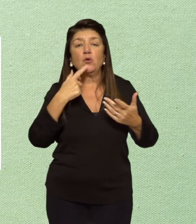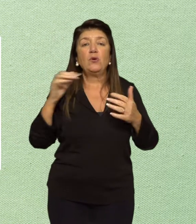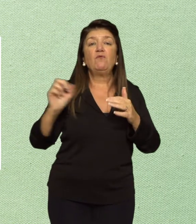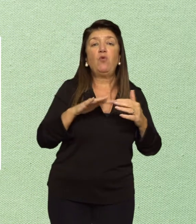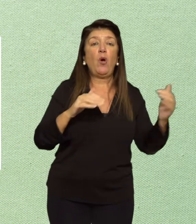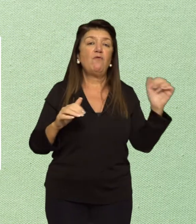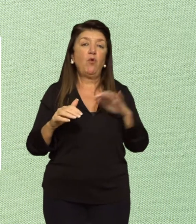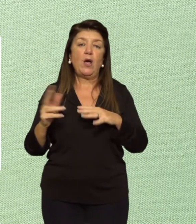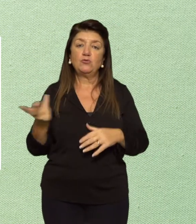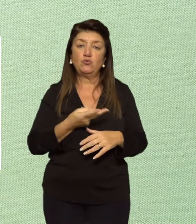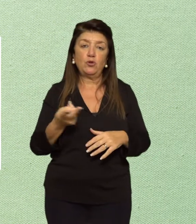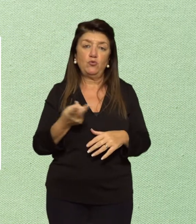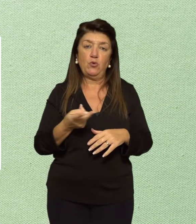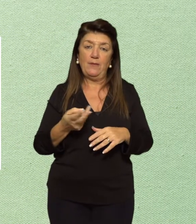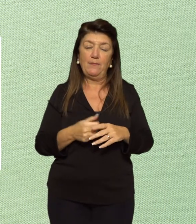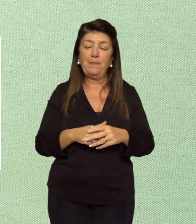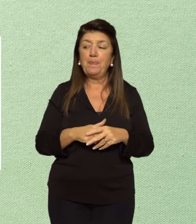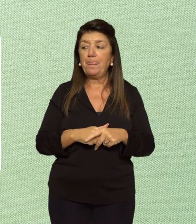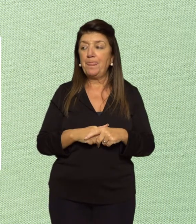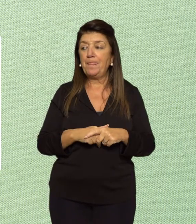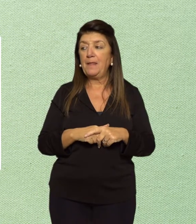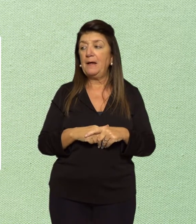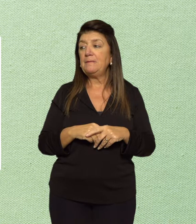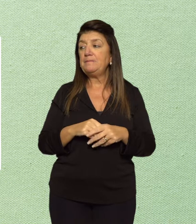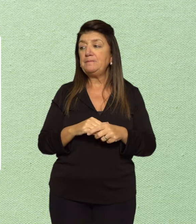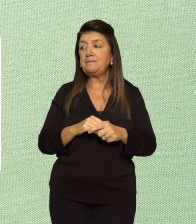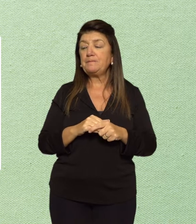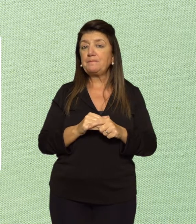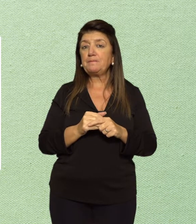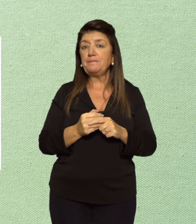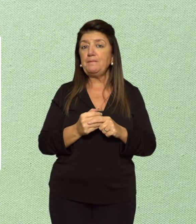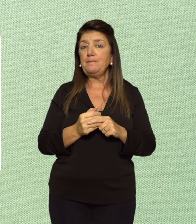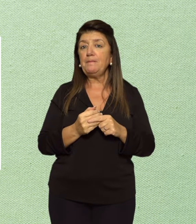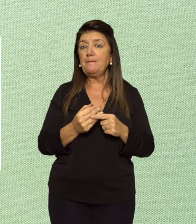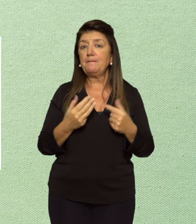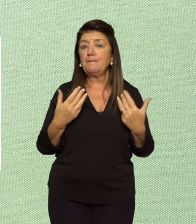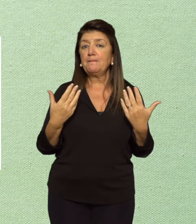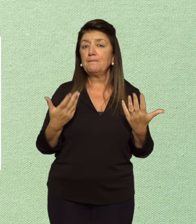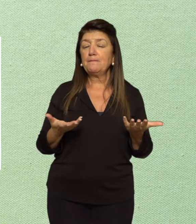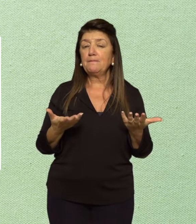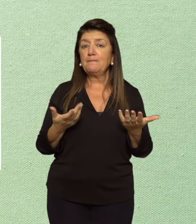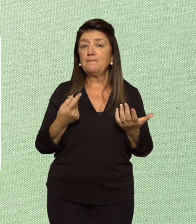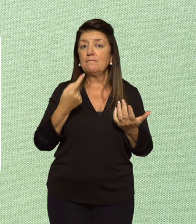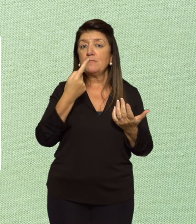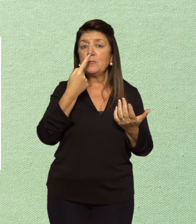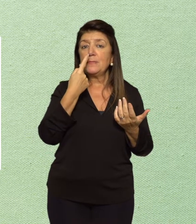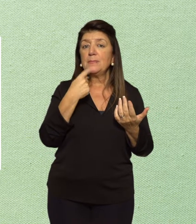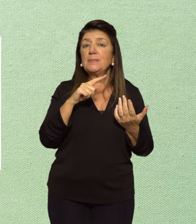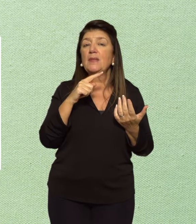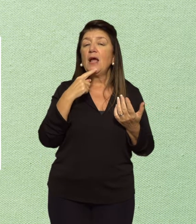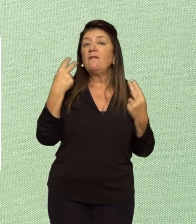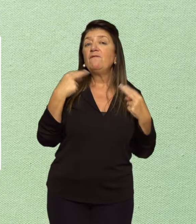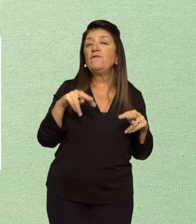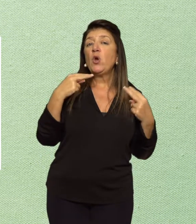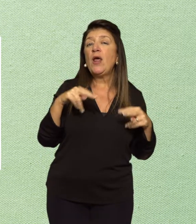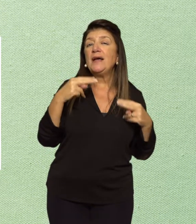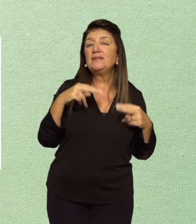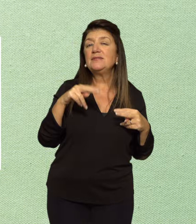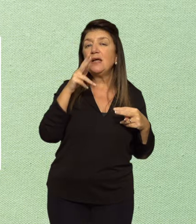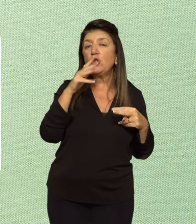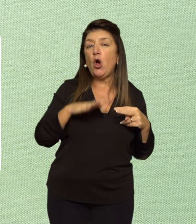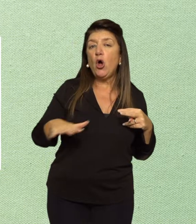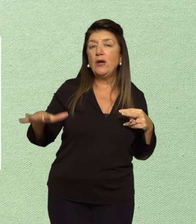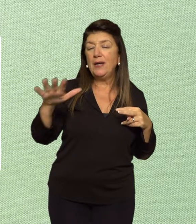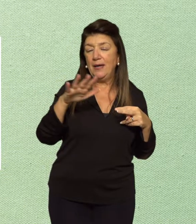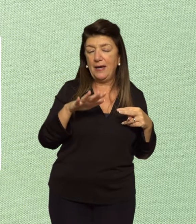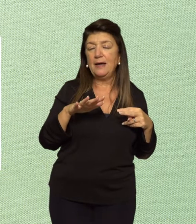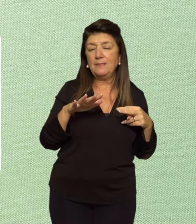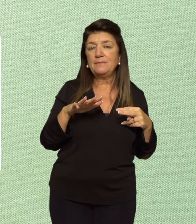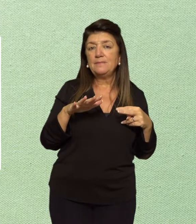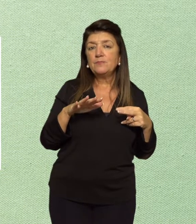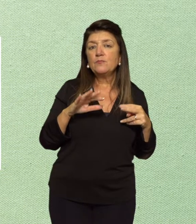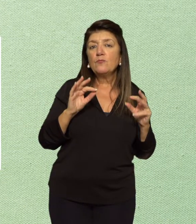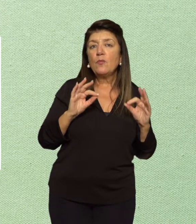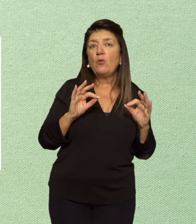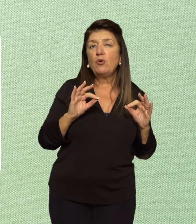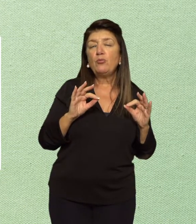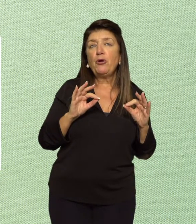Relativamente alla violenza sulle donne, proprio così un po' di pancia,